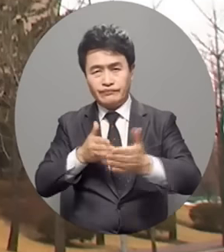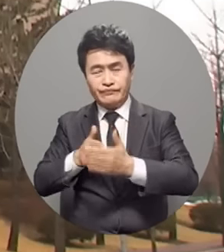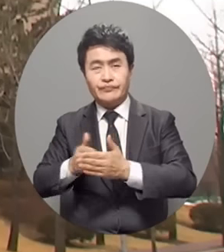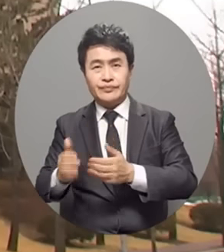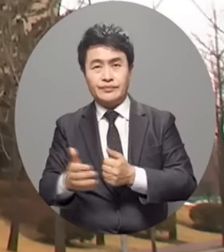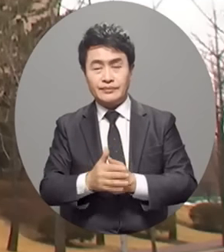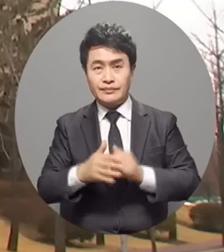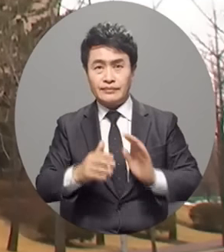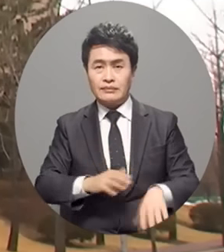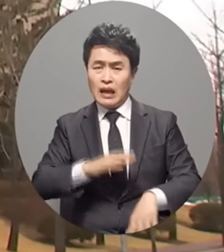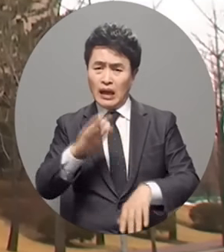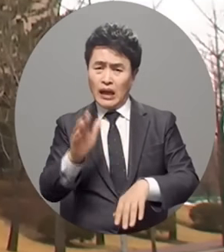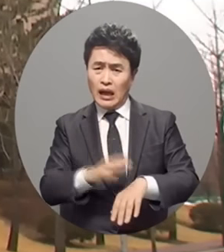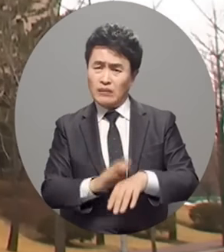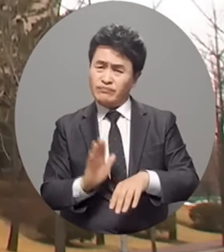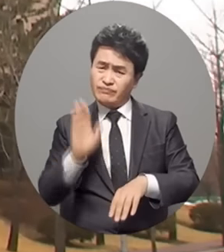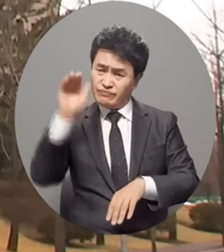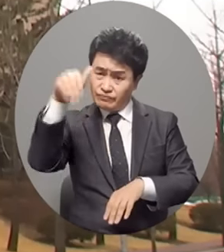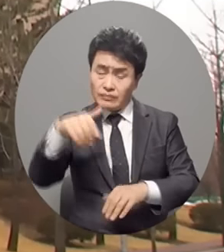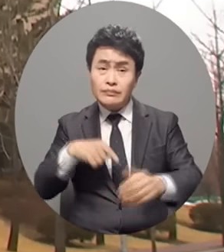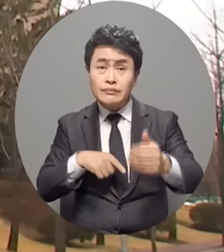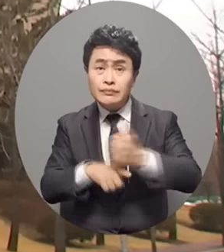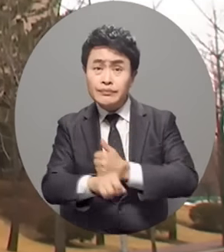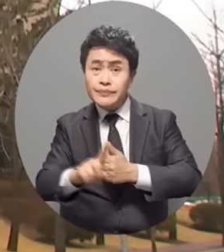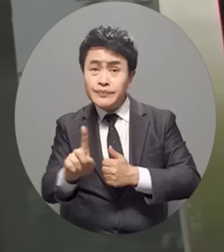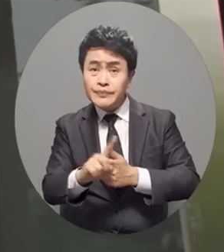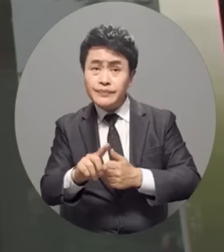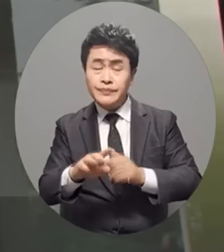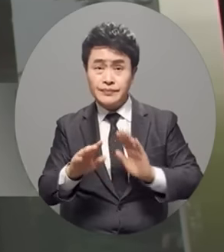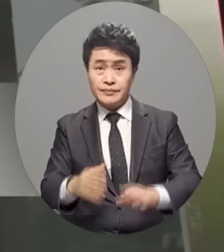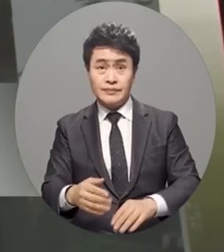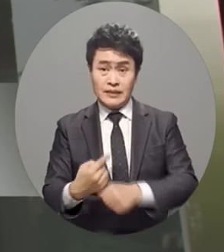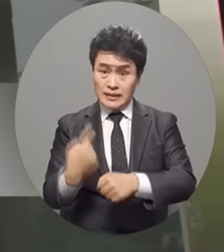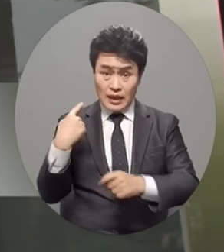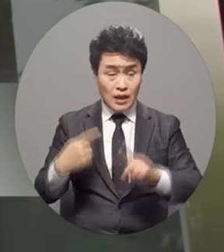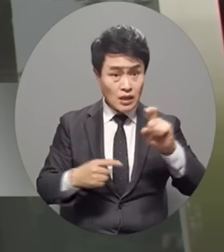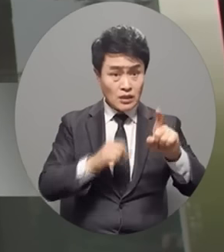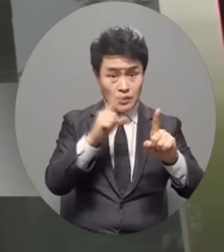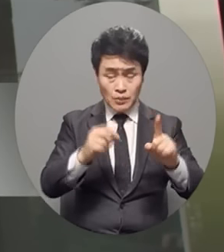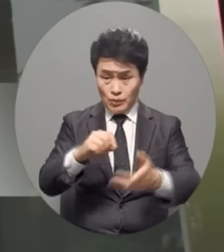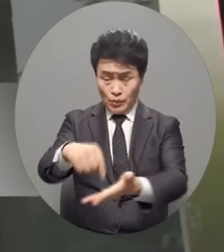5번 청구했지만 법원이 모두 기각했습니다. 부진한 성적의 이유는 뭘까.